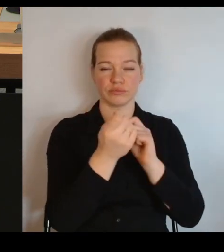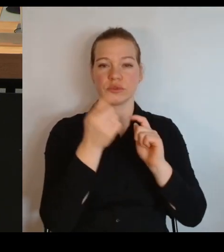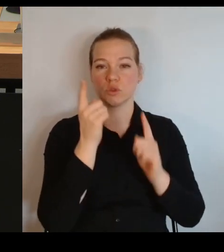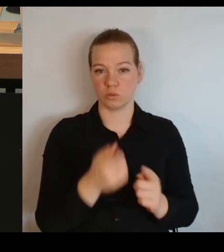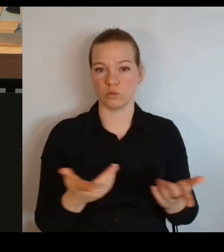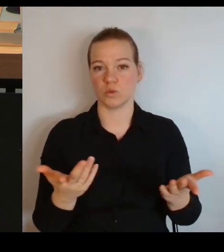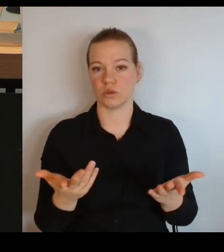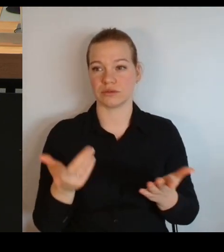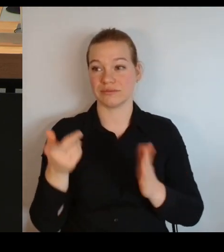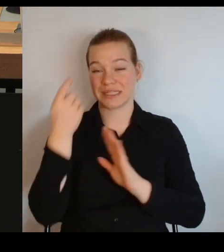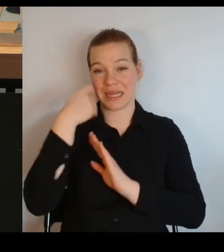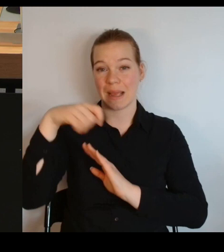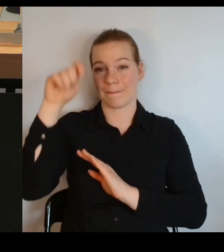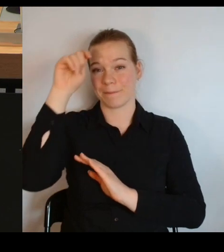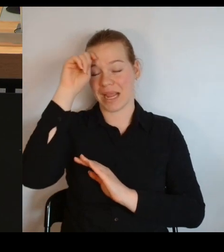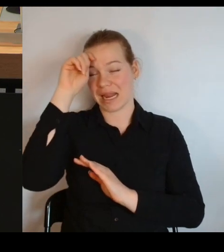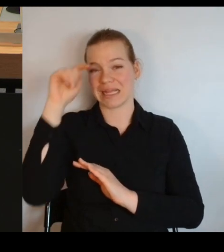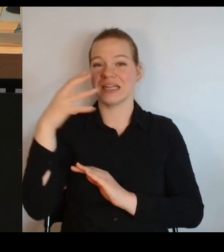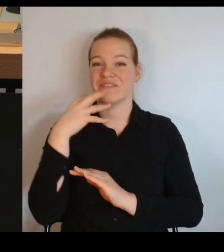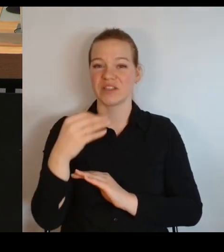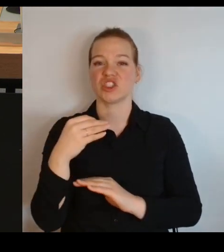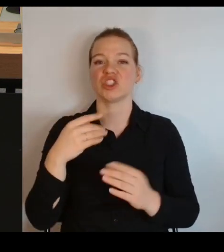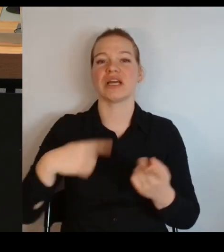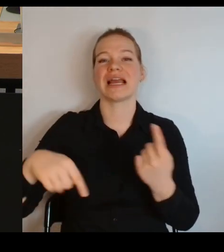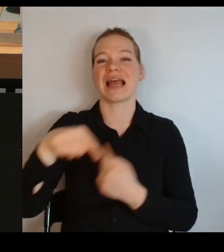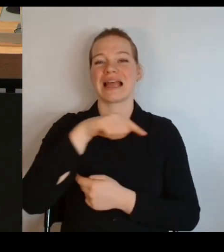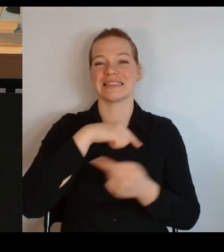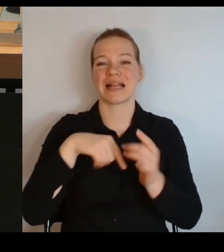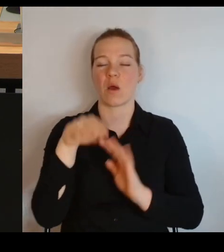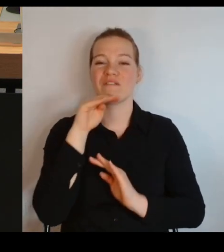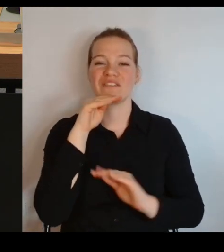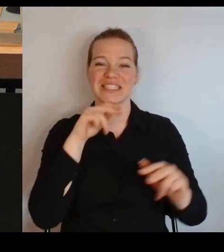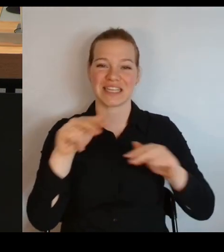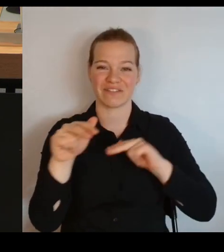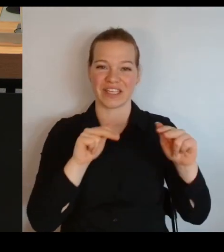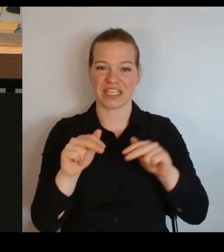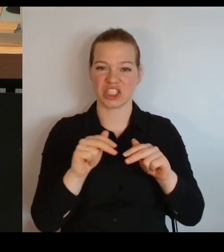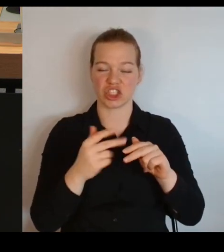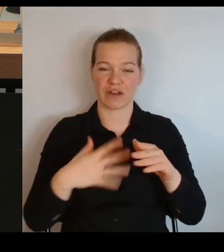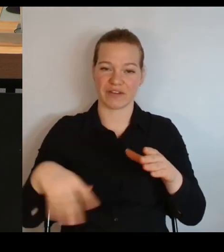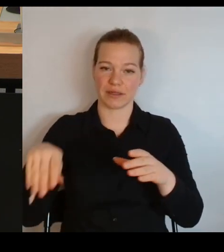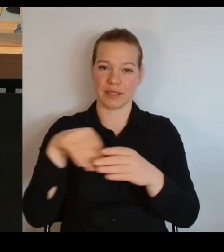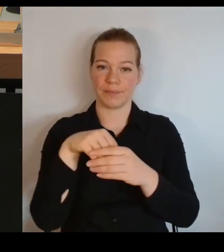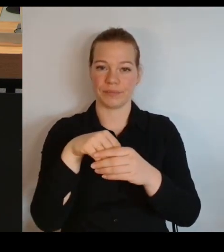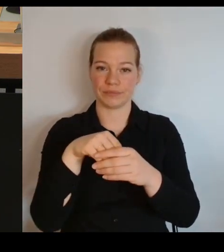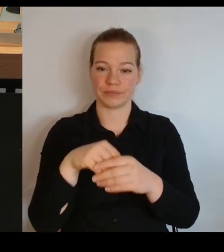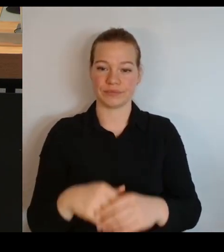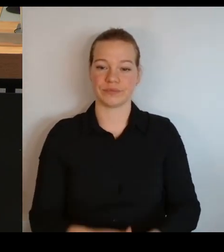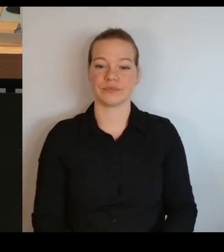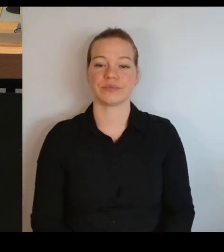das Wasserdargebot in Berlin nicht abnimmt, sondern nachhaltig erhalten bleibt.